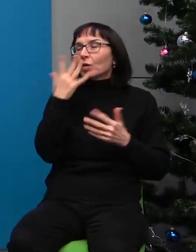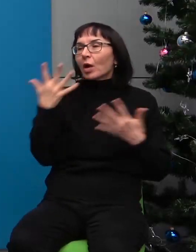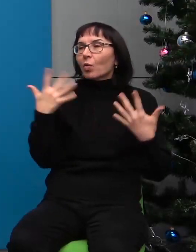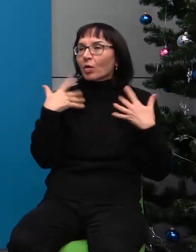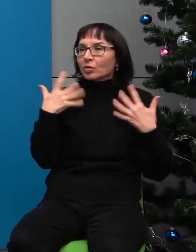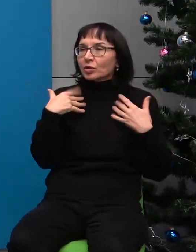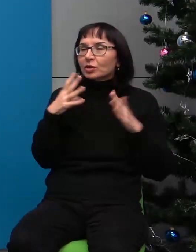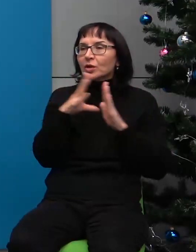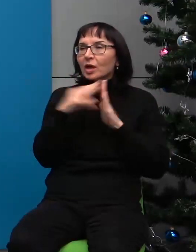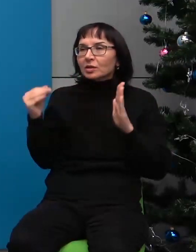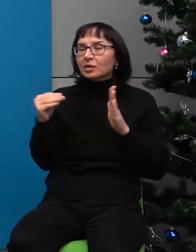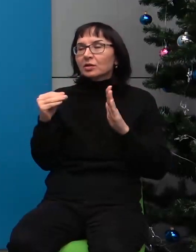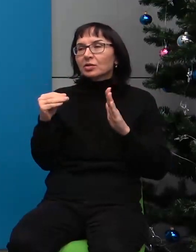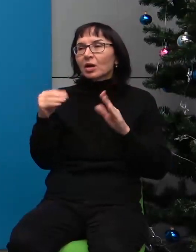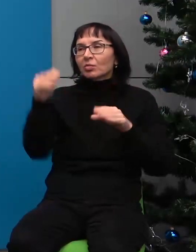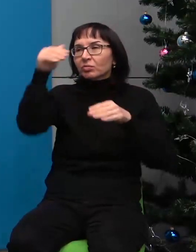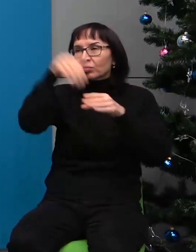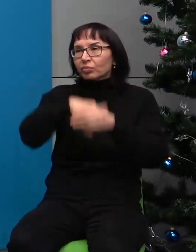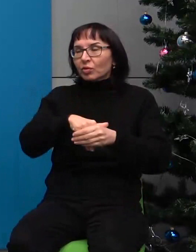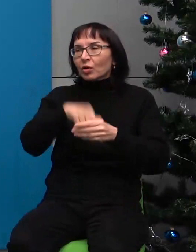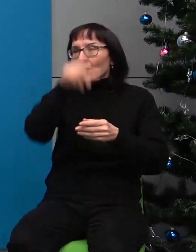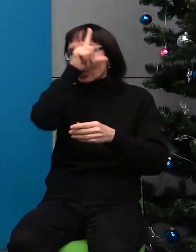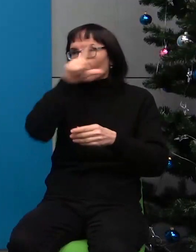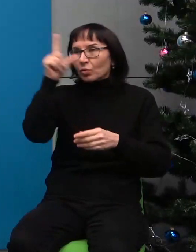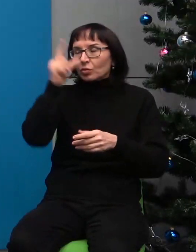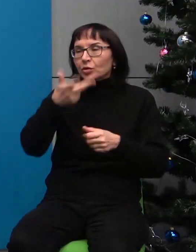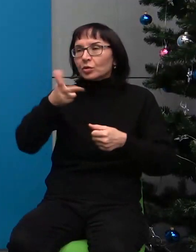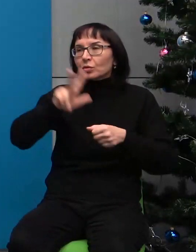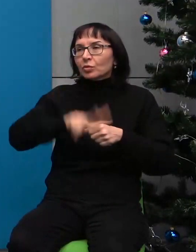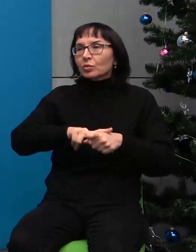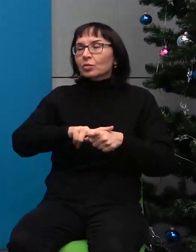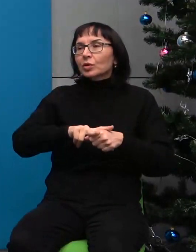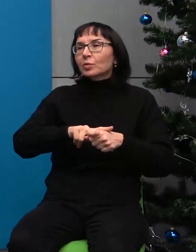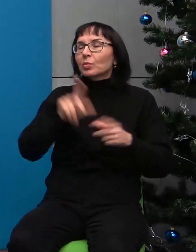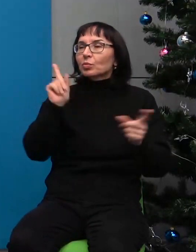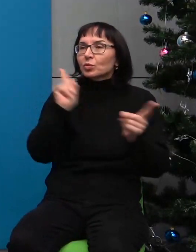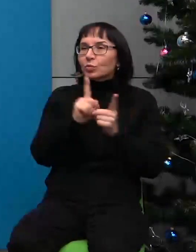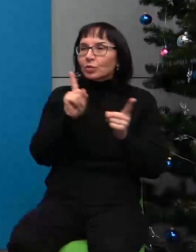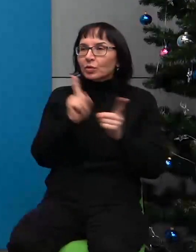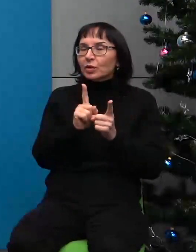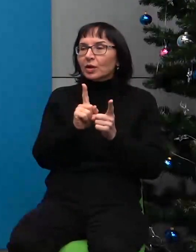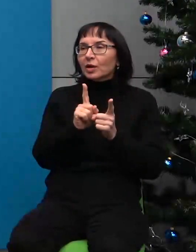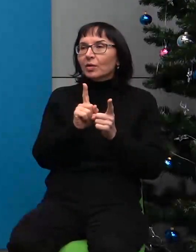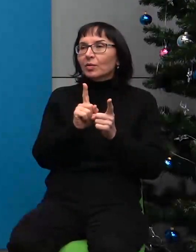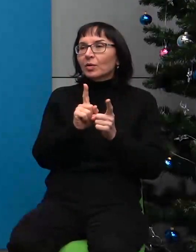Też tam są zdjęcia ludzi, na przykład któryś, z którymi miał styczność.